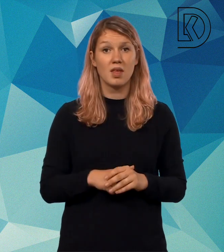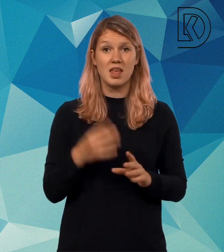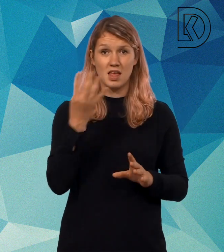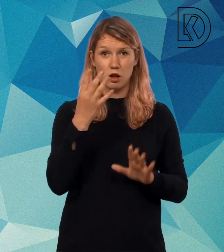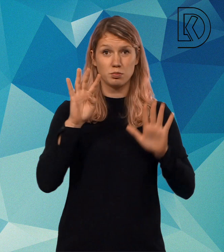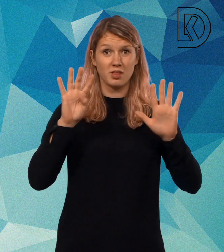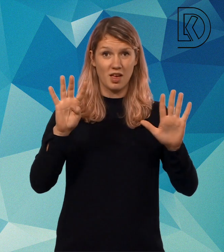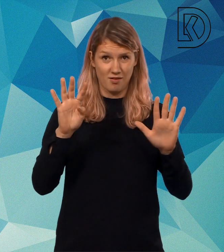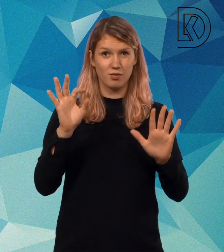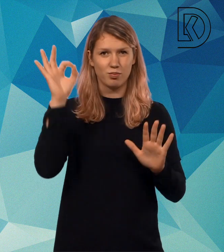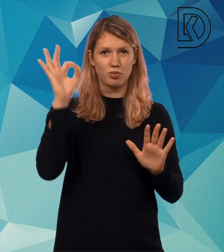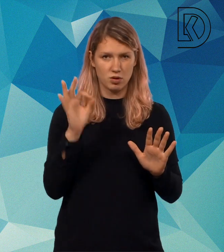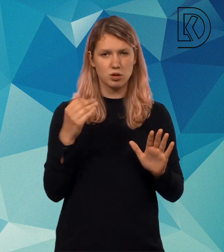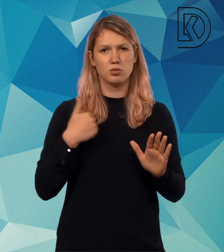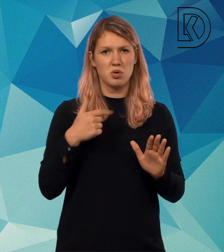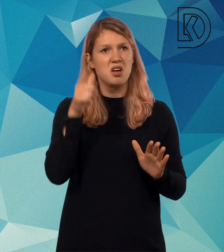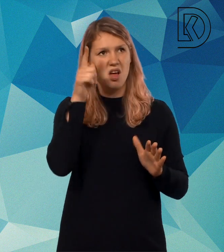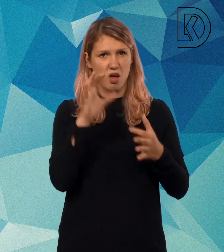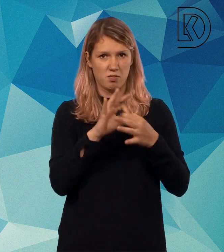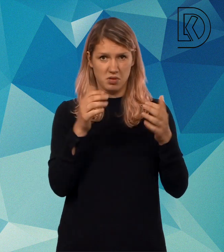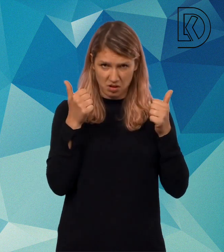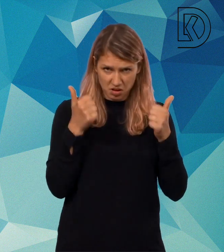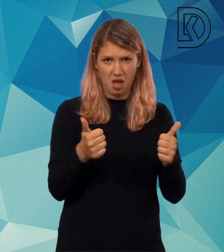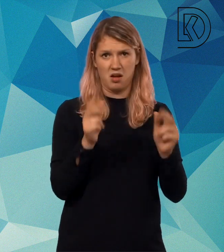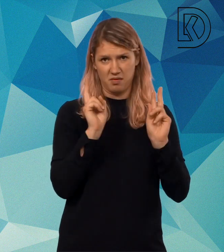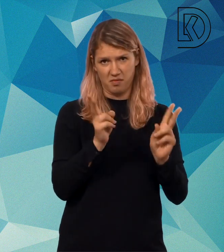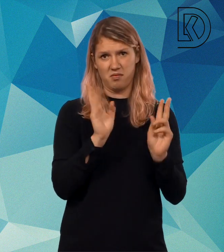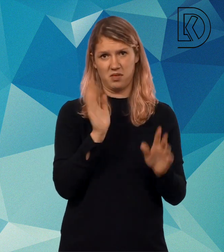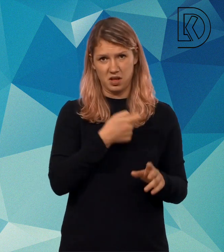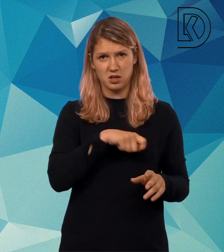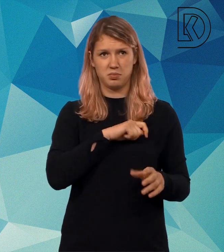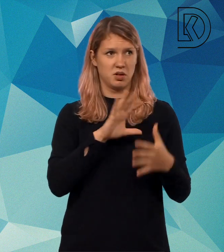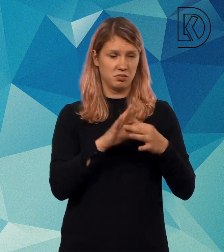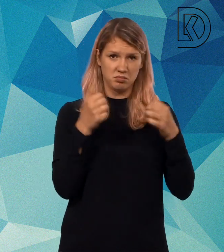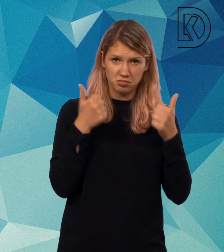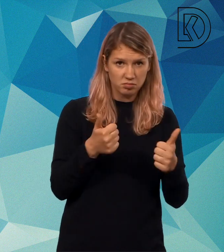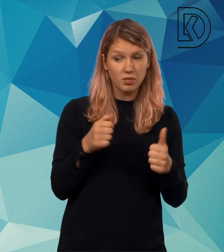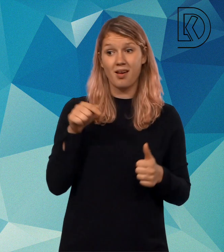Tuomet 49 proc. buvo prieš atsiskyrimą nuo Ispanijos.